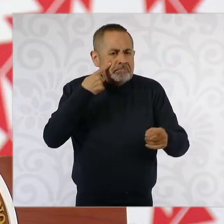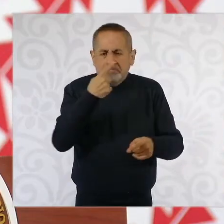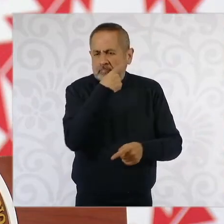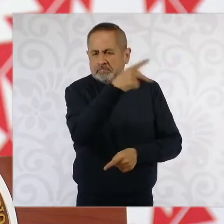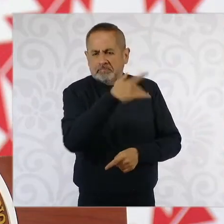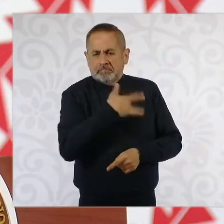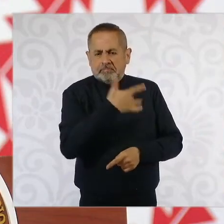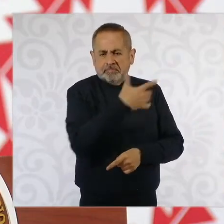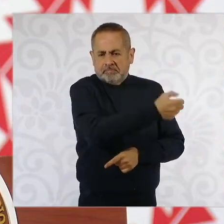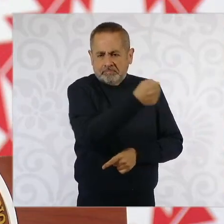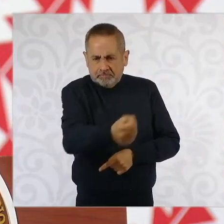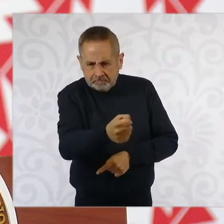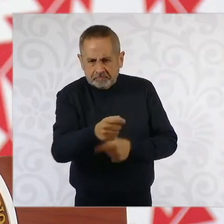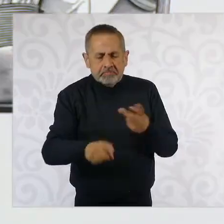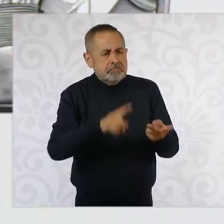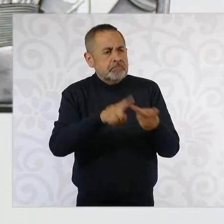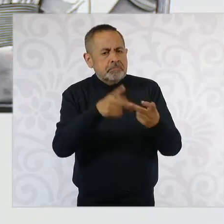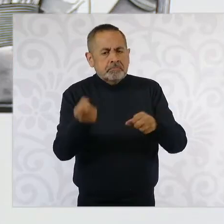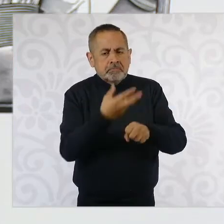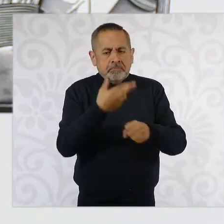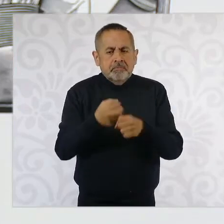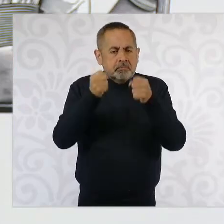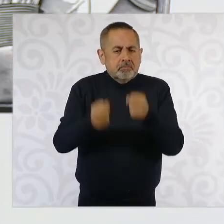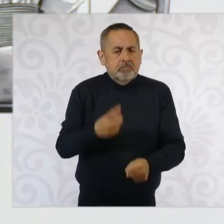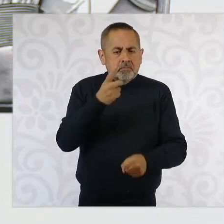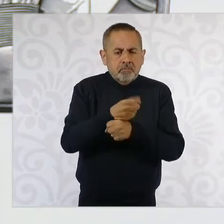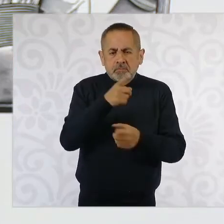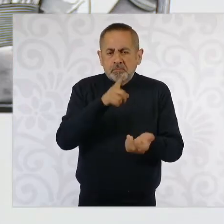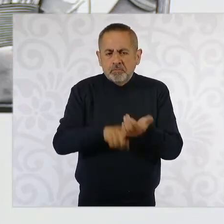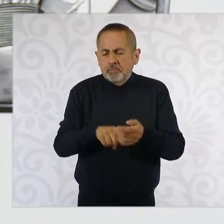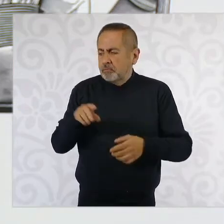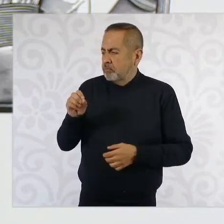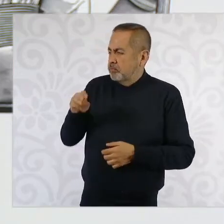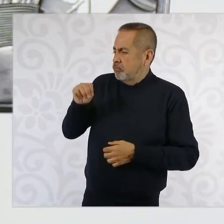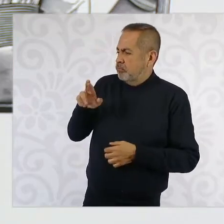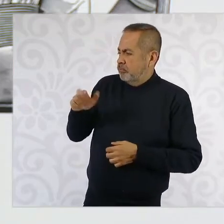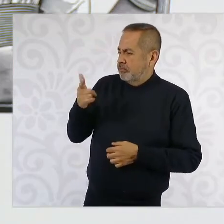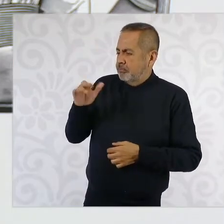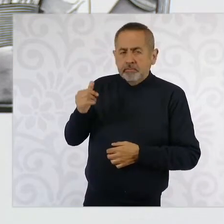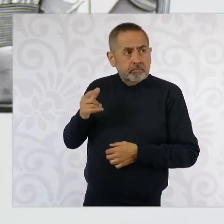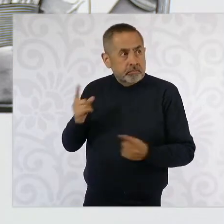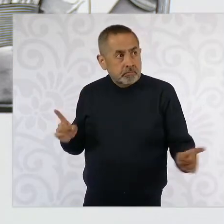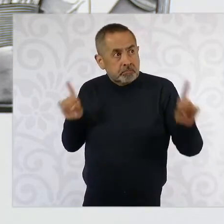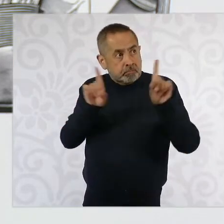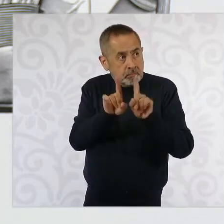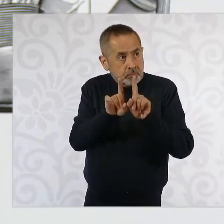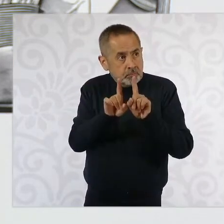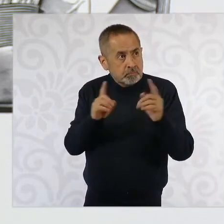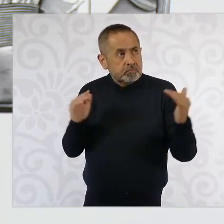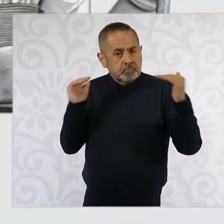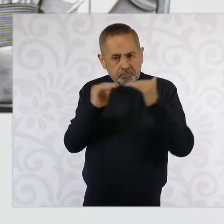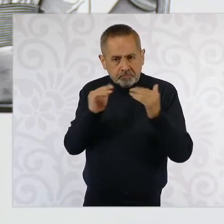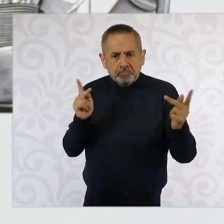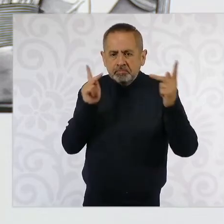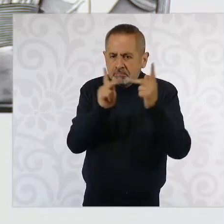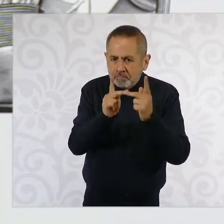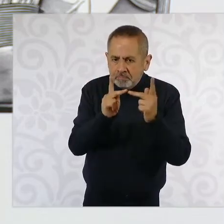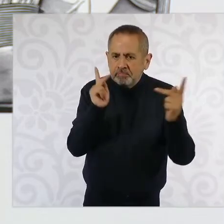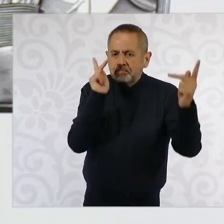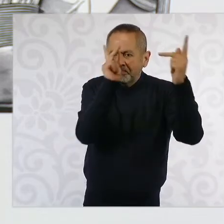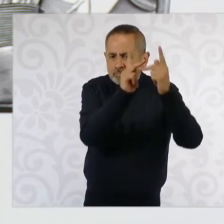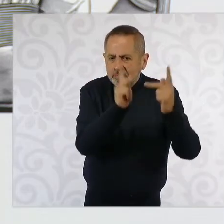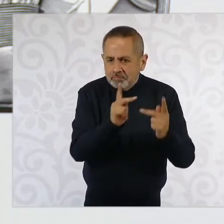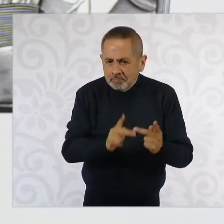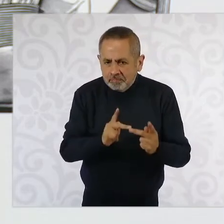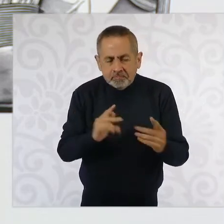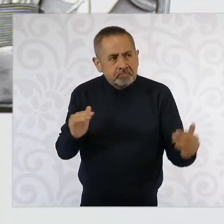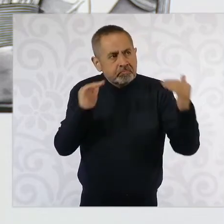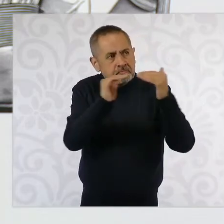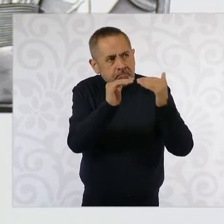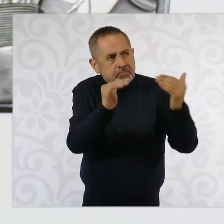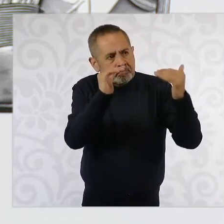eh y protección ciudadana Omar García jfu es decir que haya colaboración e entendimiento